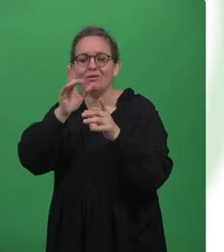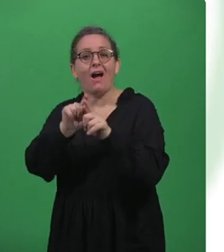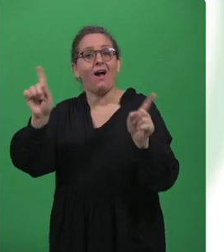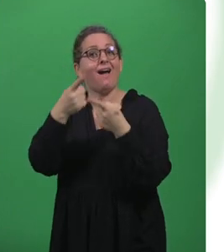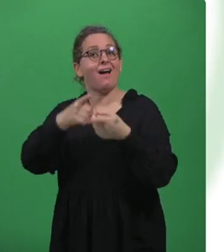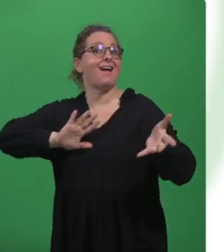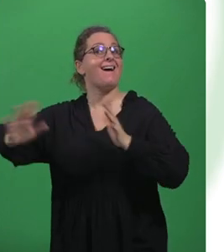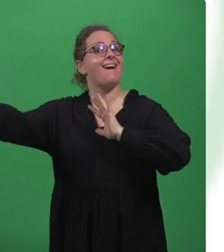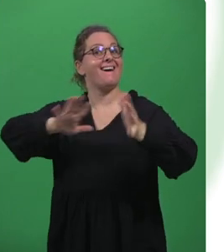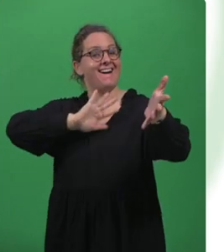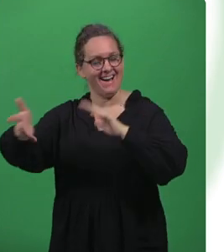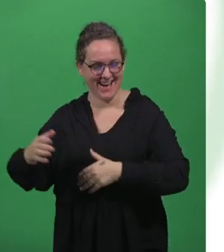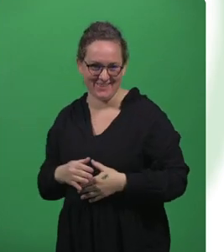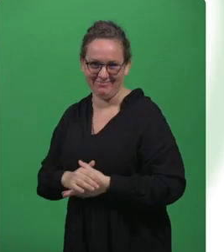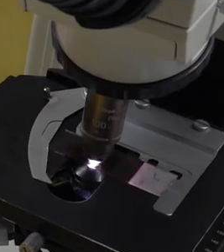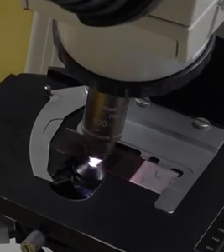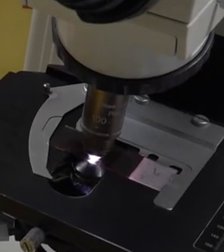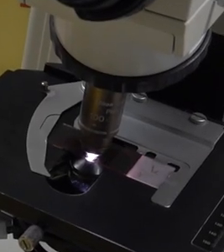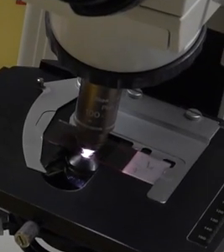Lieder in Gebärdensprache aufgeführt.